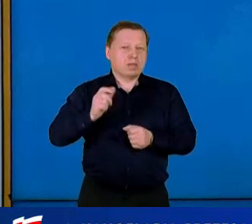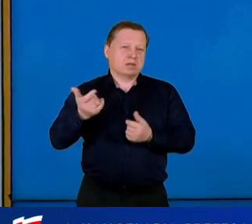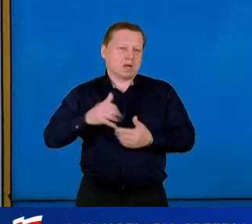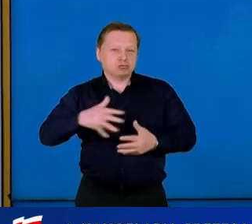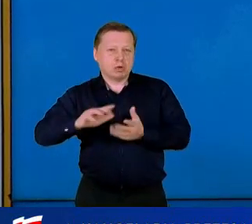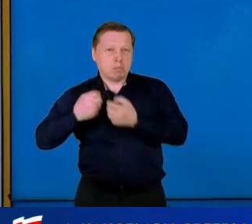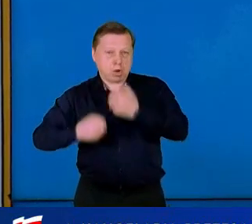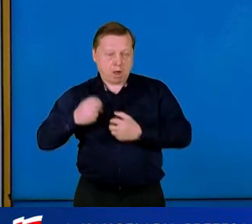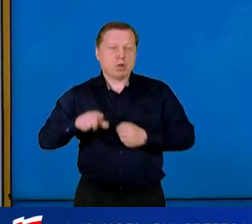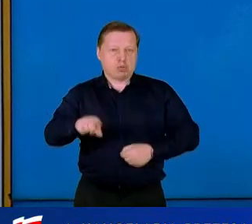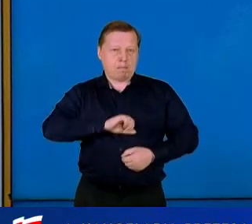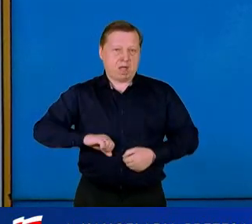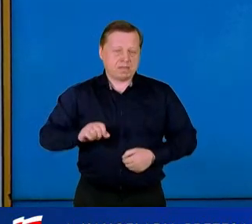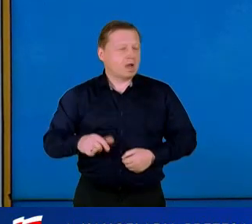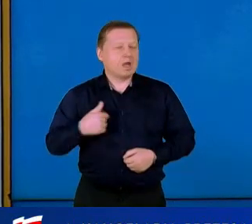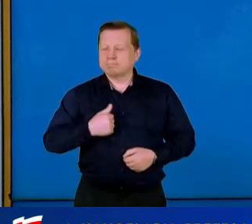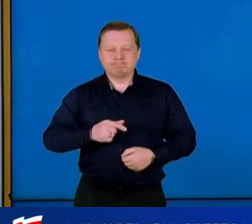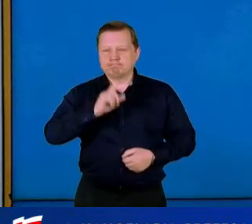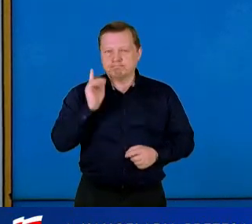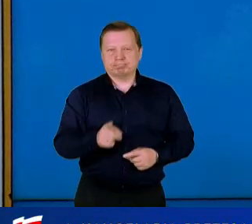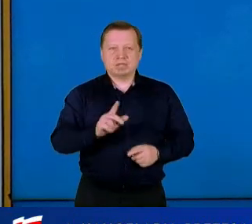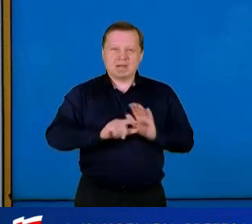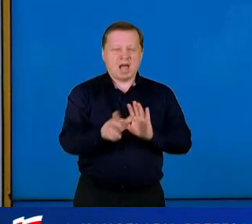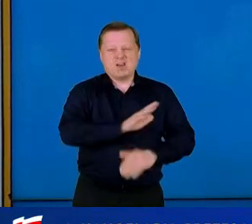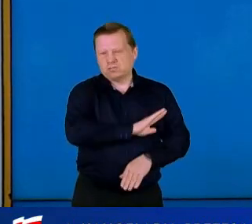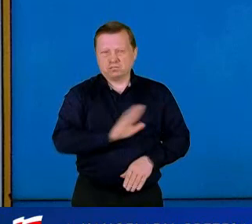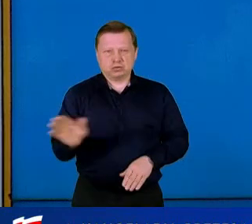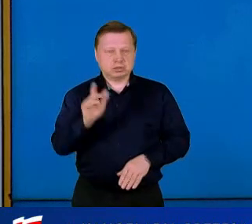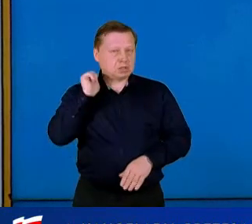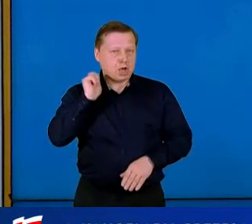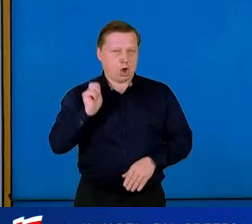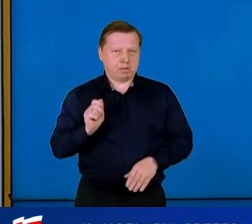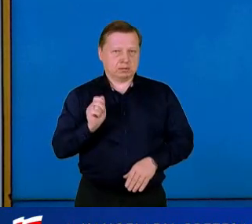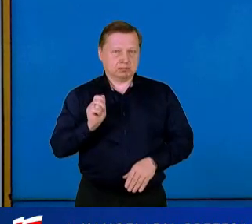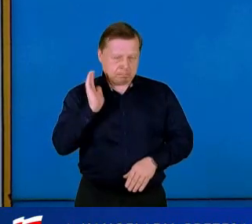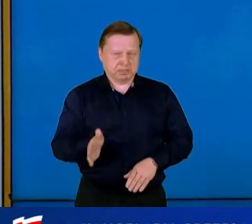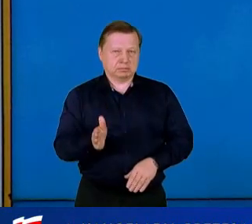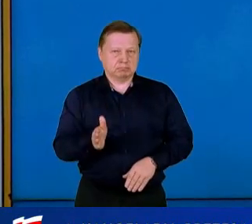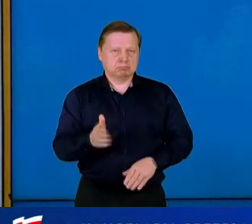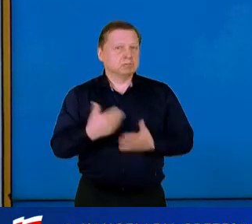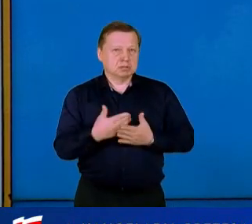Ale będę zalecał badania prenatalne dla wszystkich. Dla wszystkich kobiet, ponieważ jest to bardzo ważne,